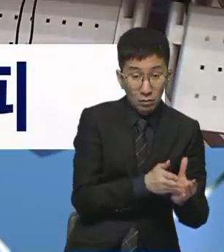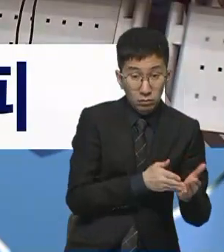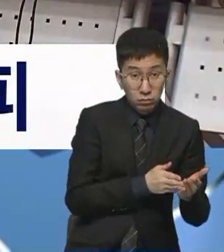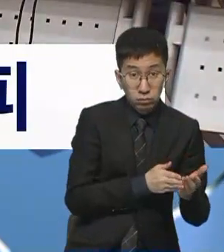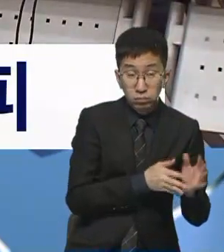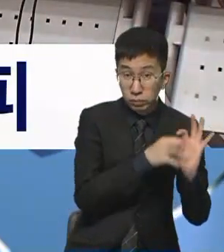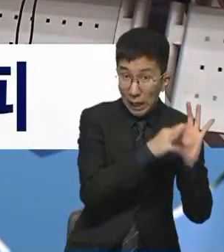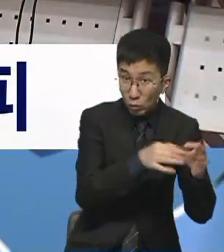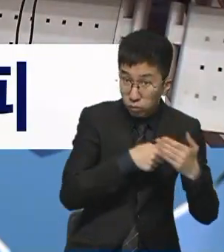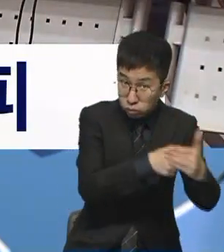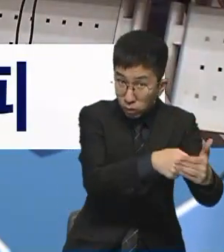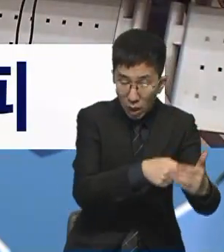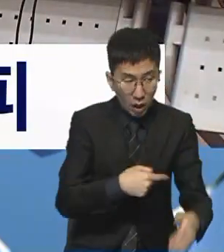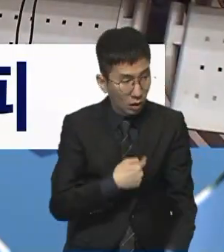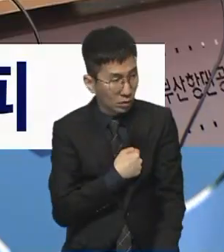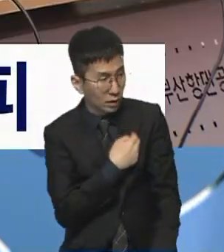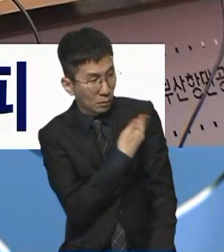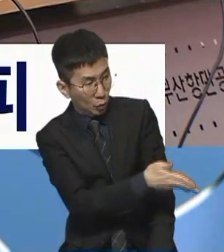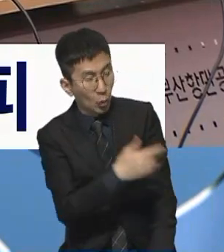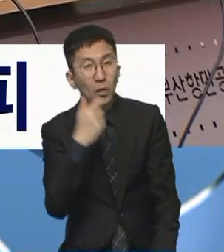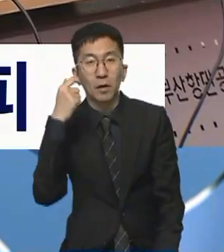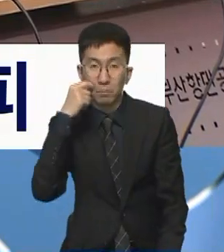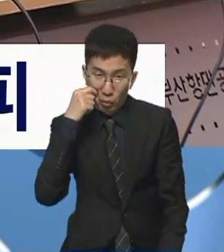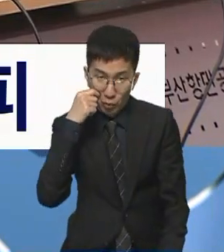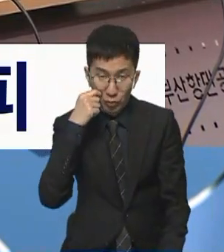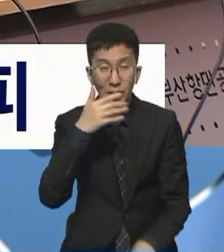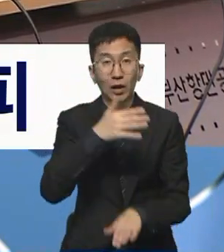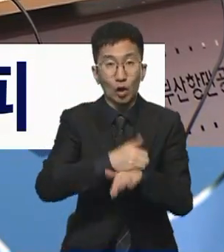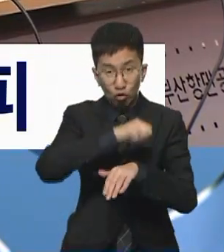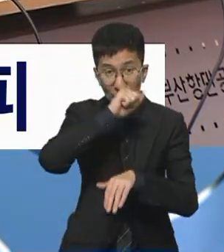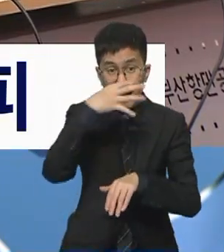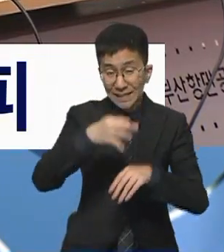없습니다. 그래서 현재 예산안 협상이 진행 중인